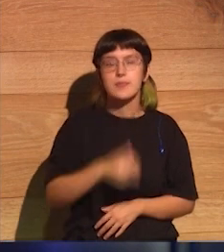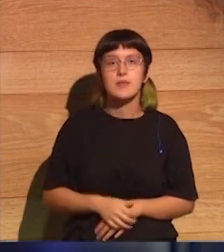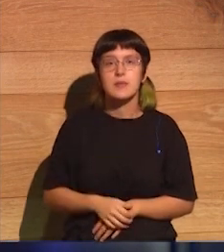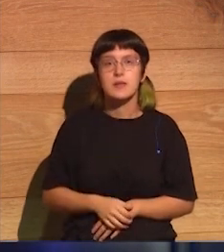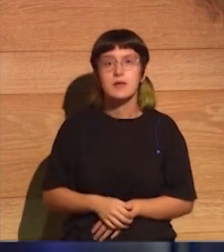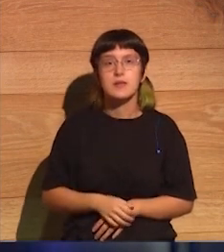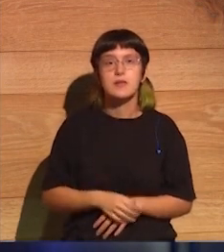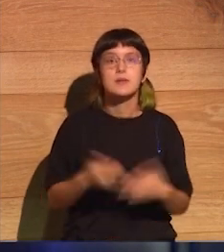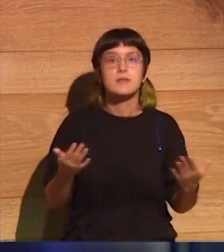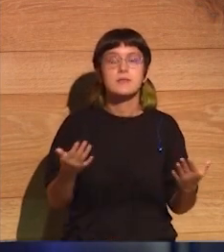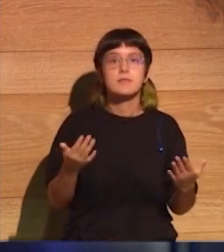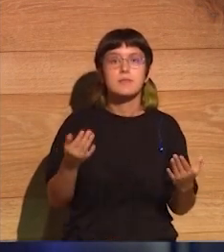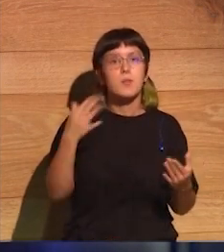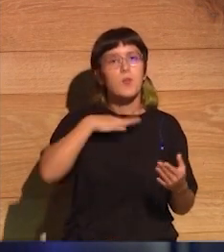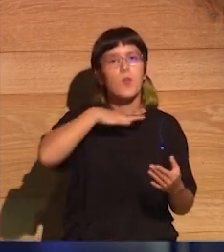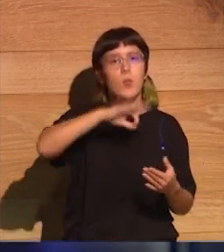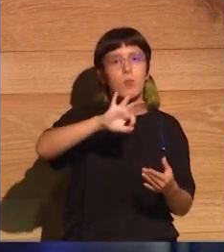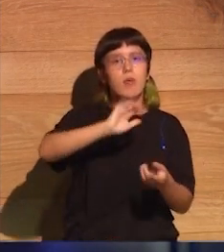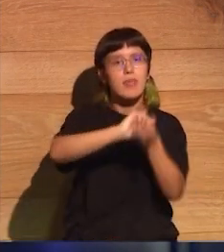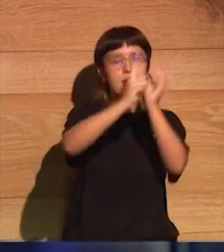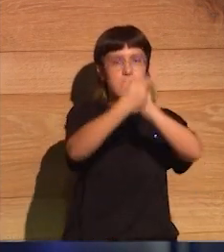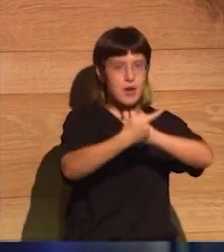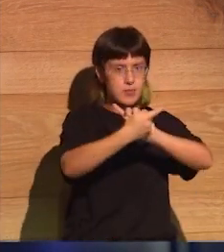el cambio se produzca de una forma notable en algunos países que incorpore